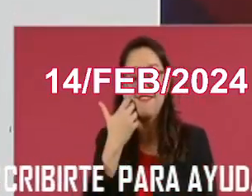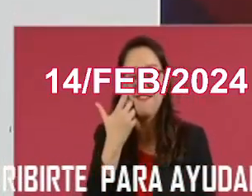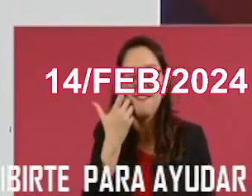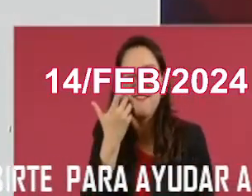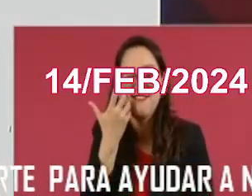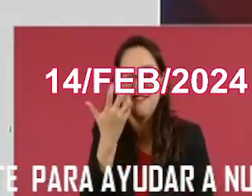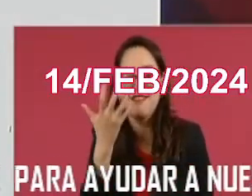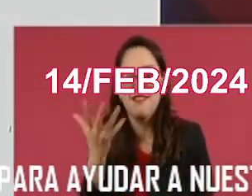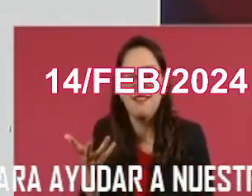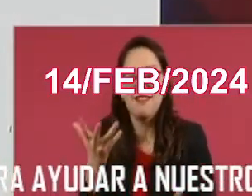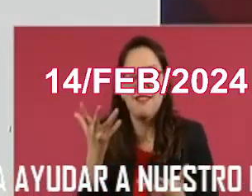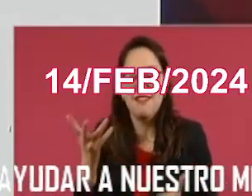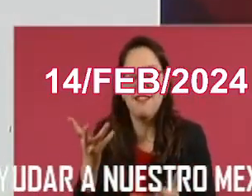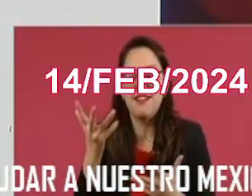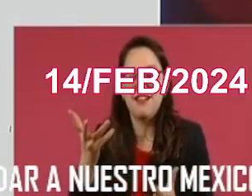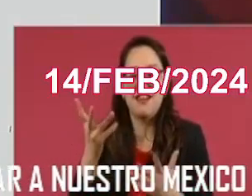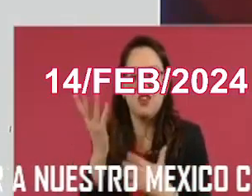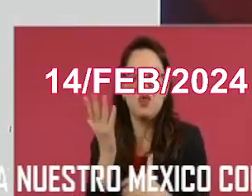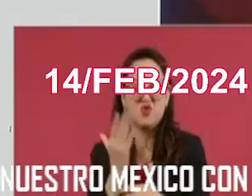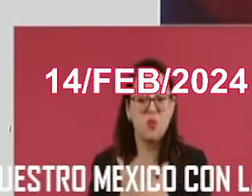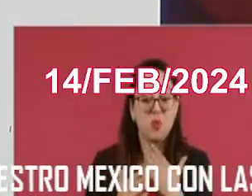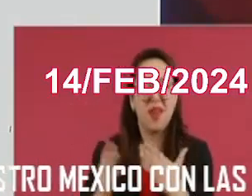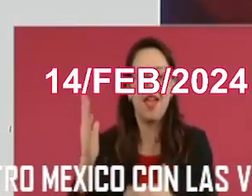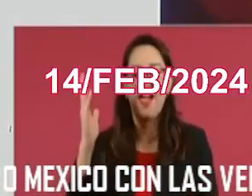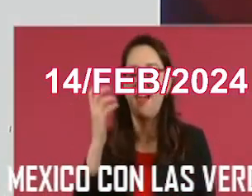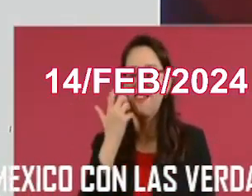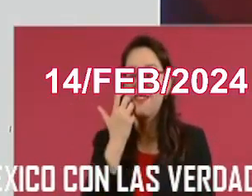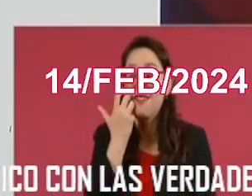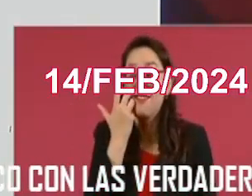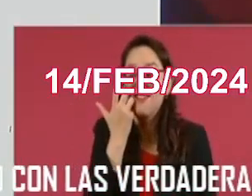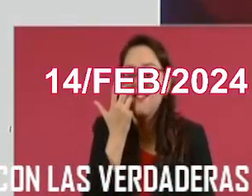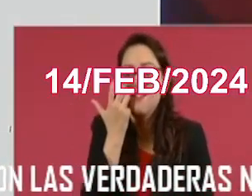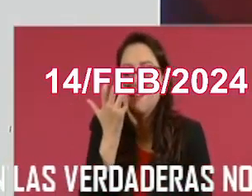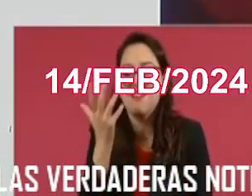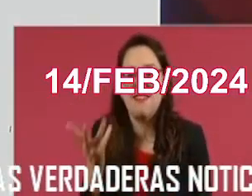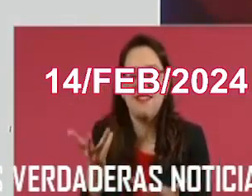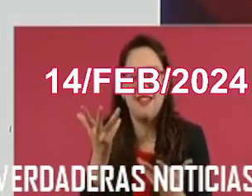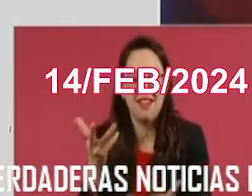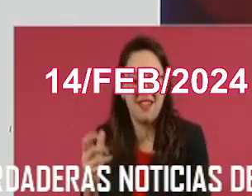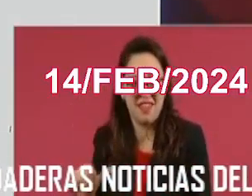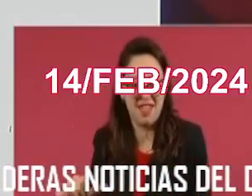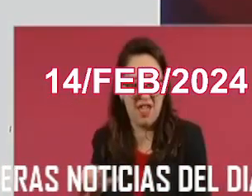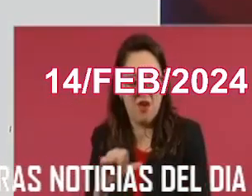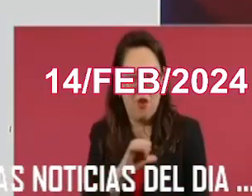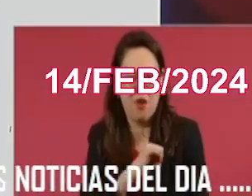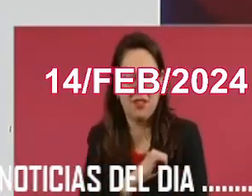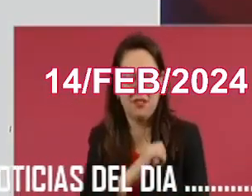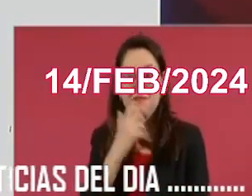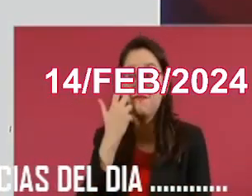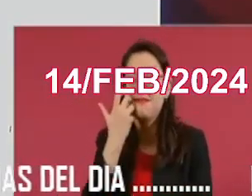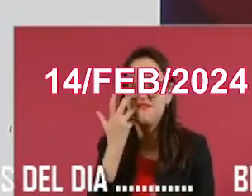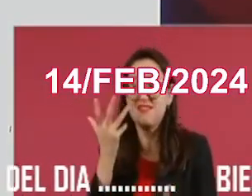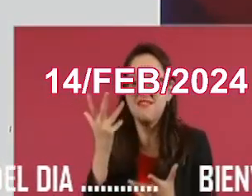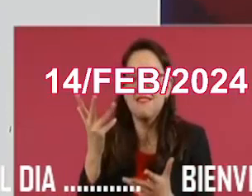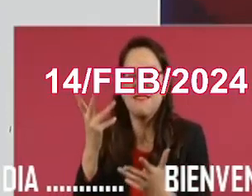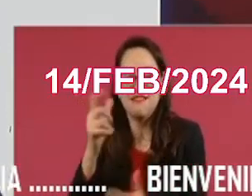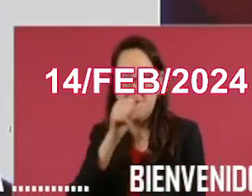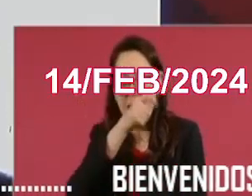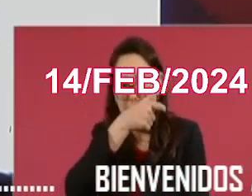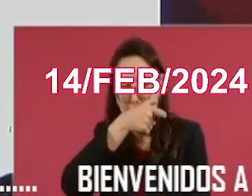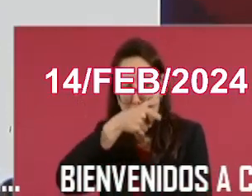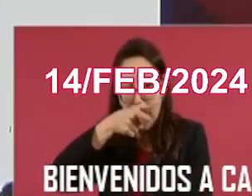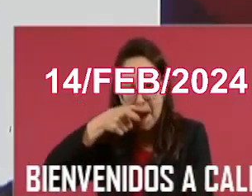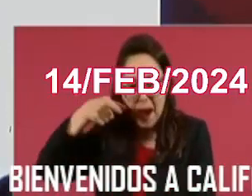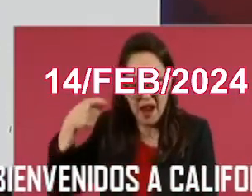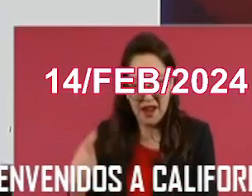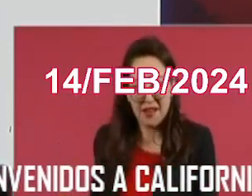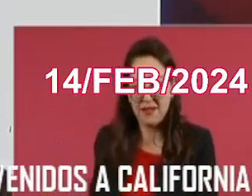universidades y hacer el esfuerzo de educarlos en el modo de vida